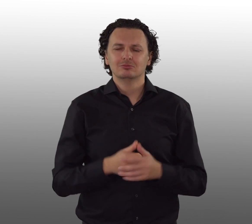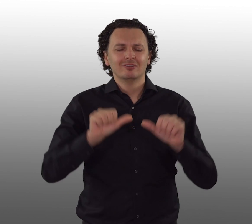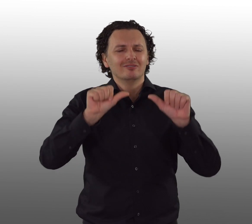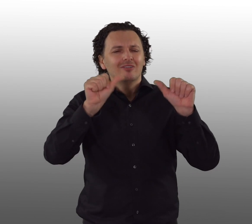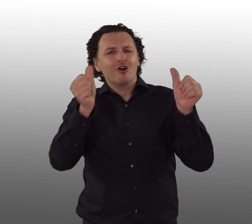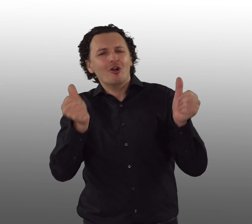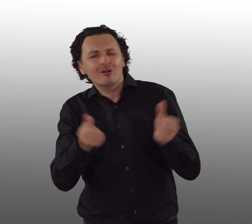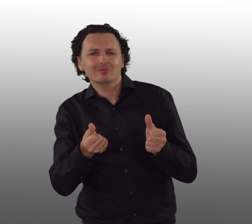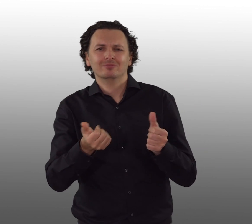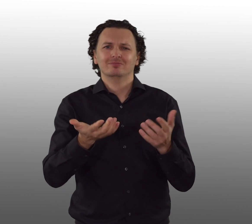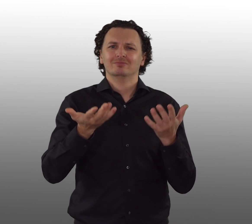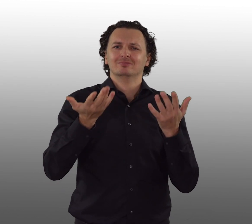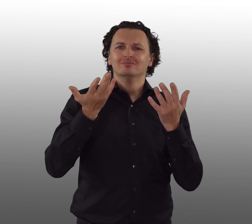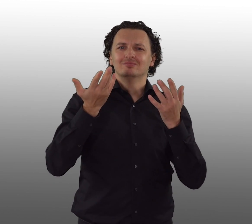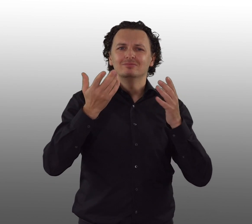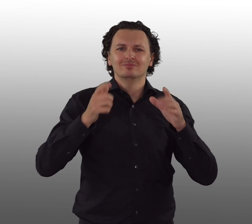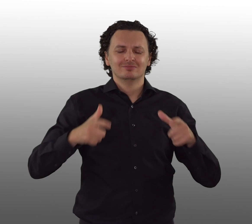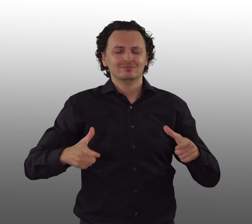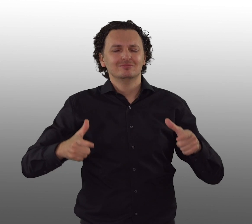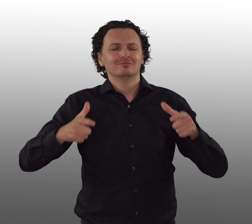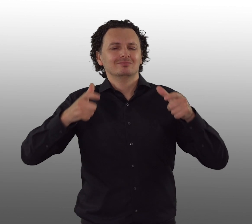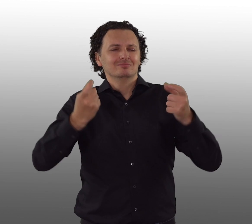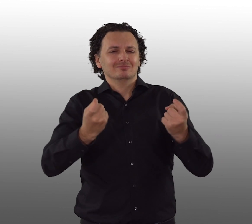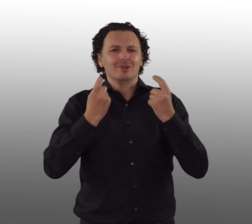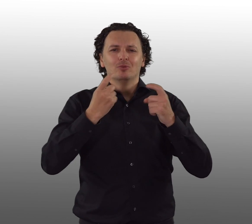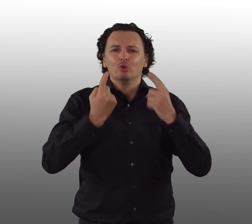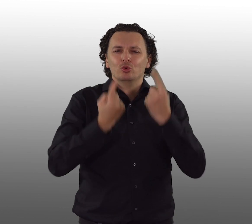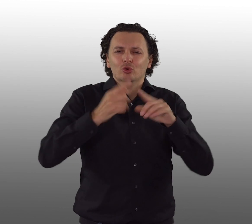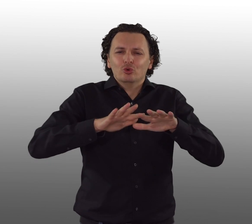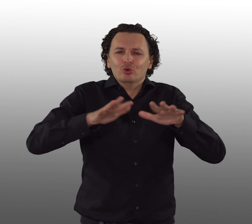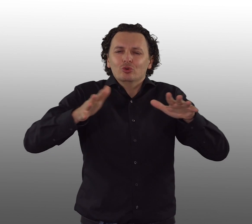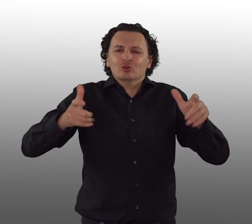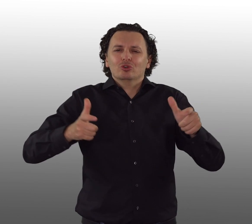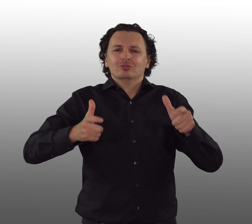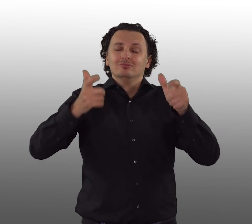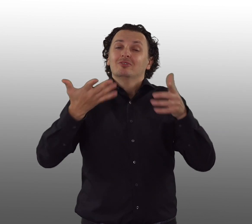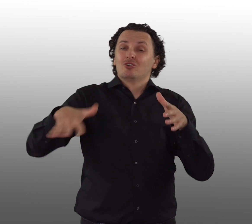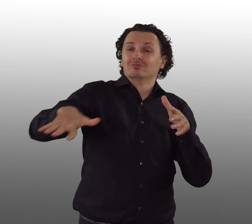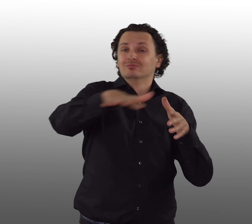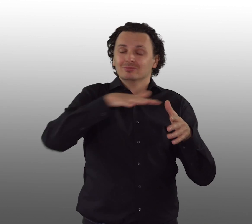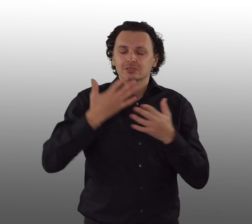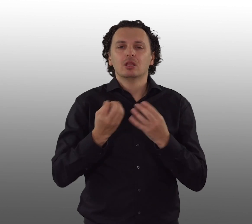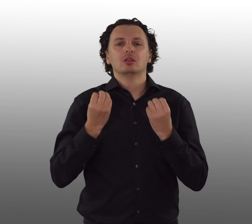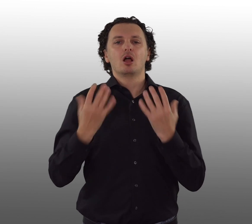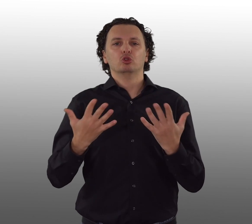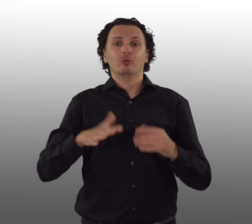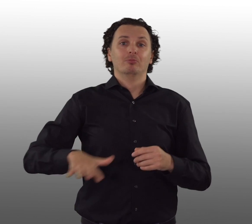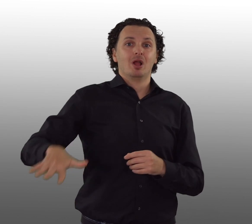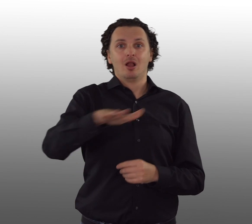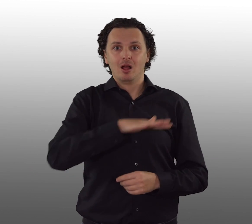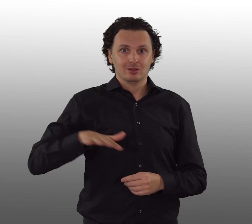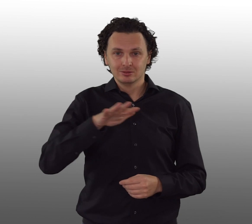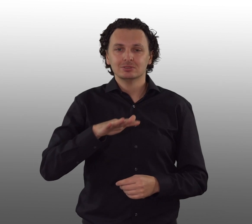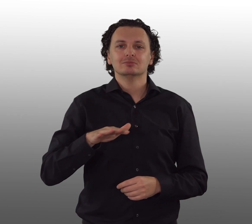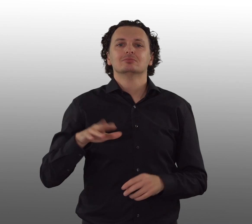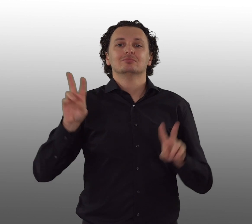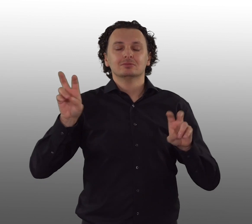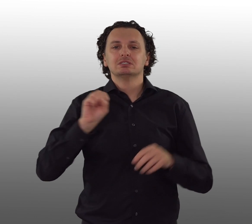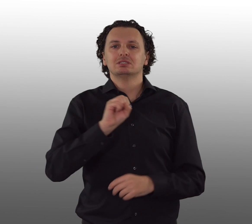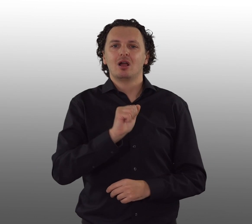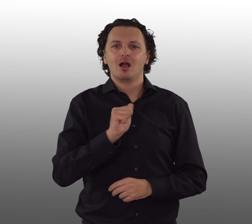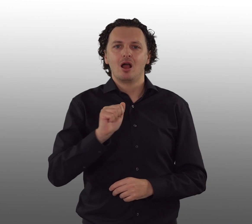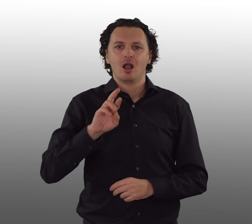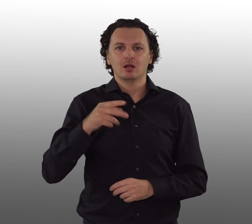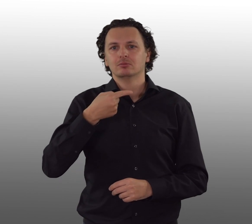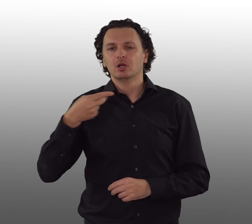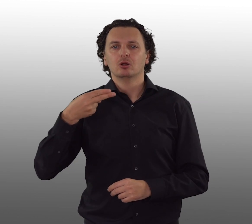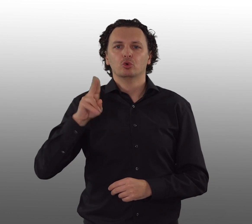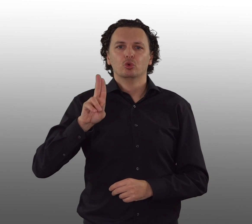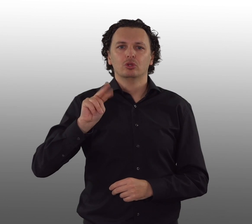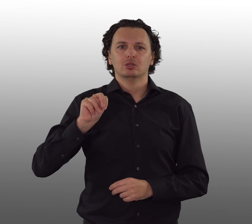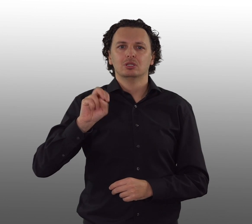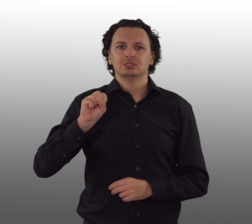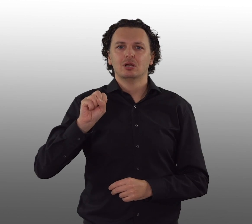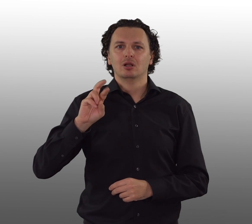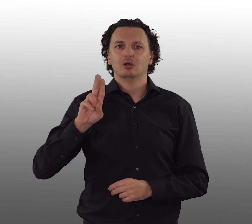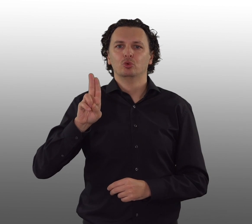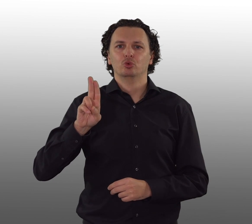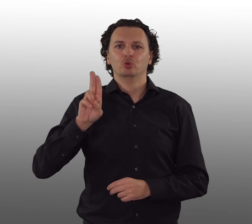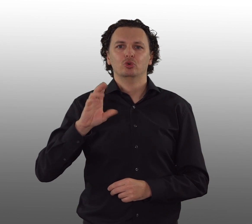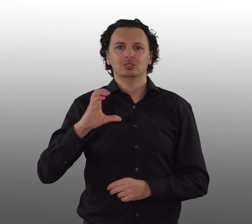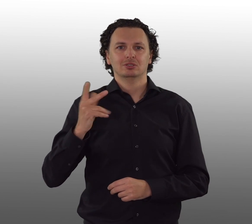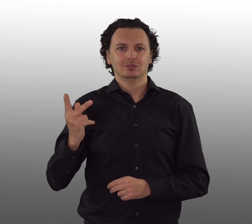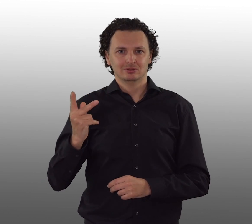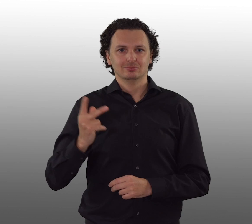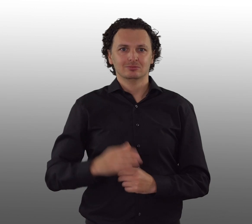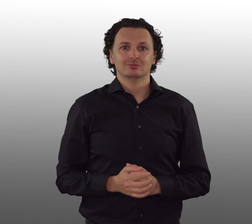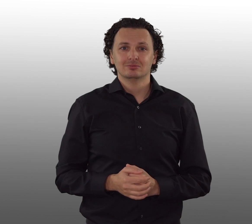Formvollendet, eingerahmt von den grünen Hügeln des Naturparks Saar-Hunsrück,